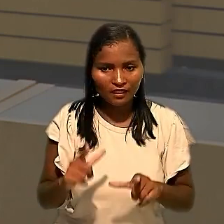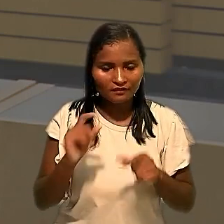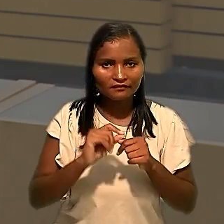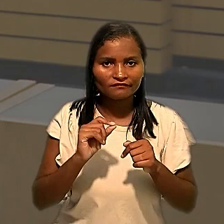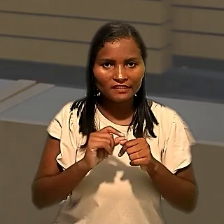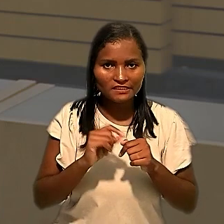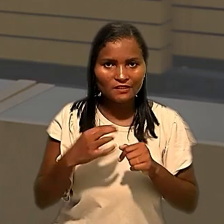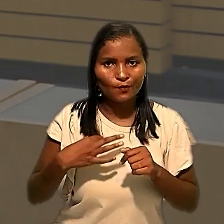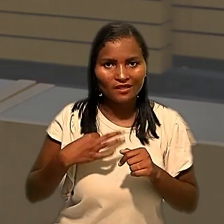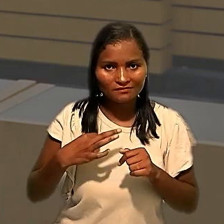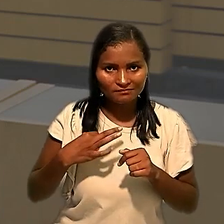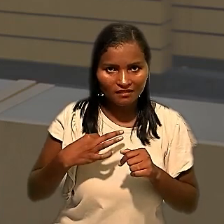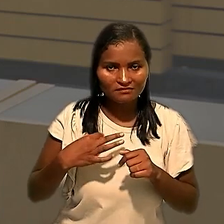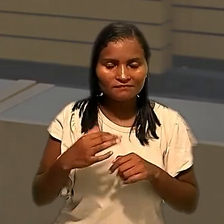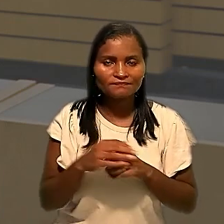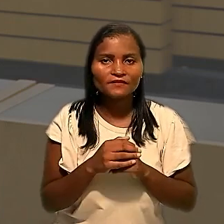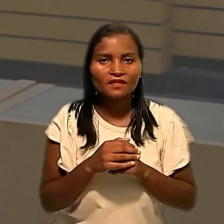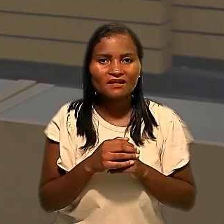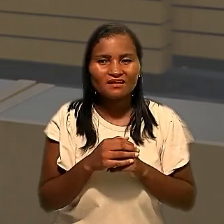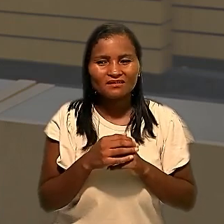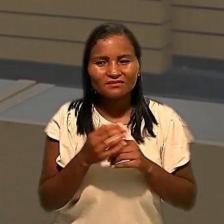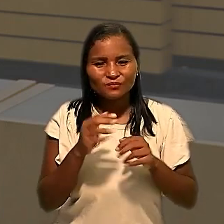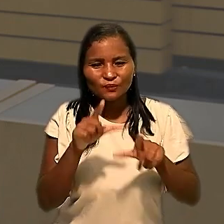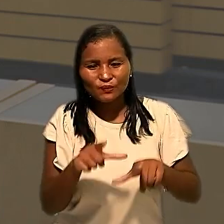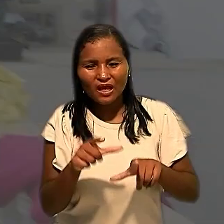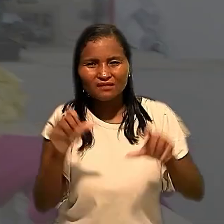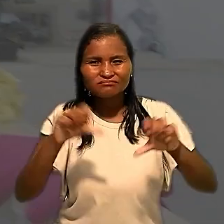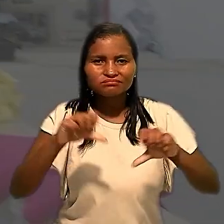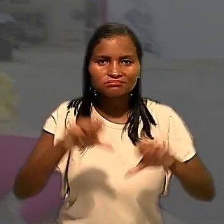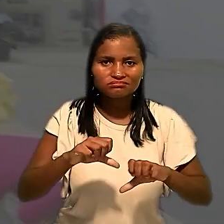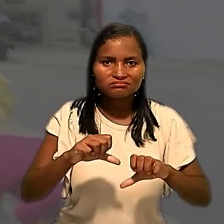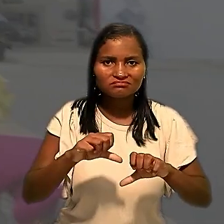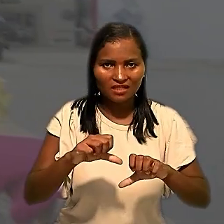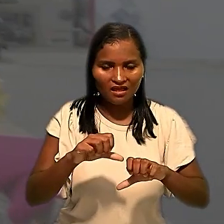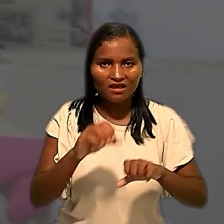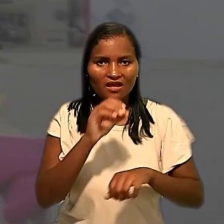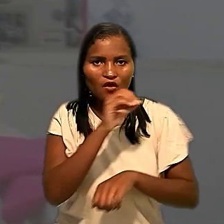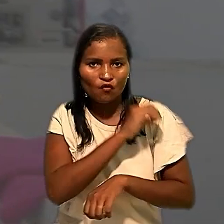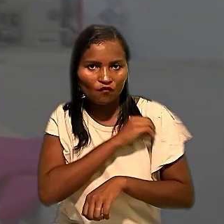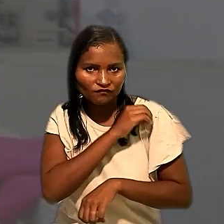que produziam as peças. As condições eram precárias. A oficina funcionava numa casa